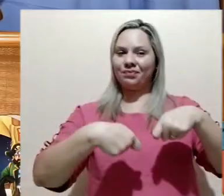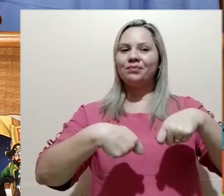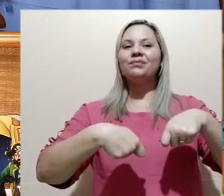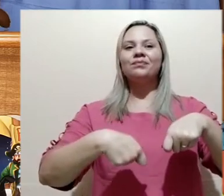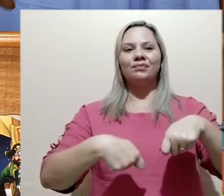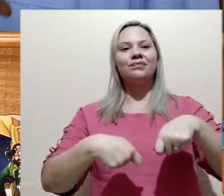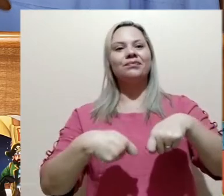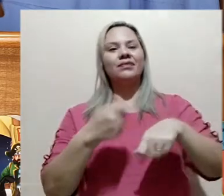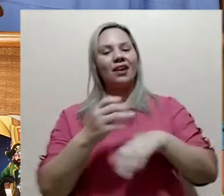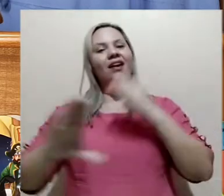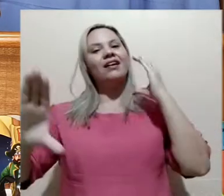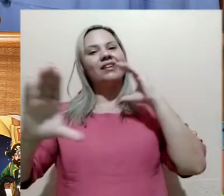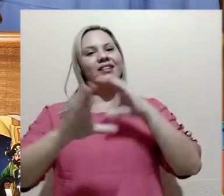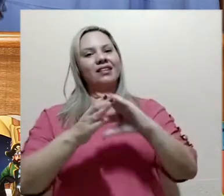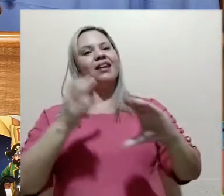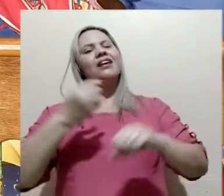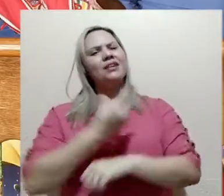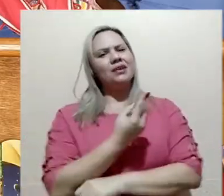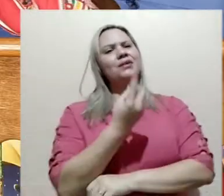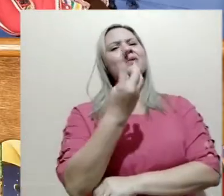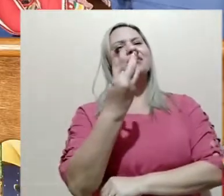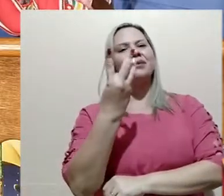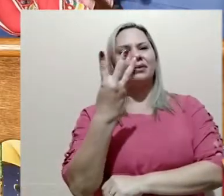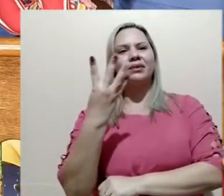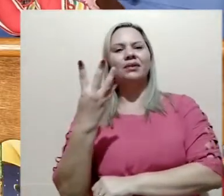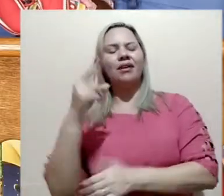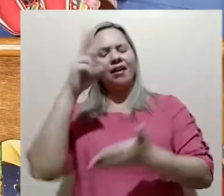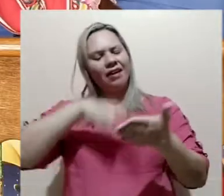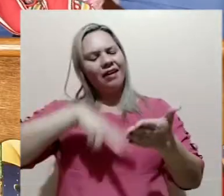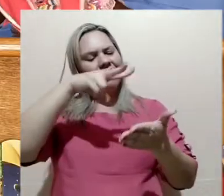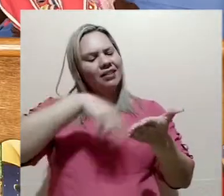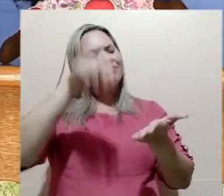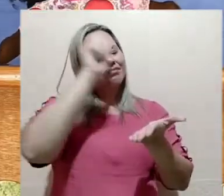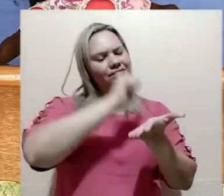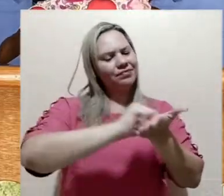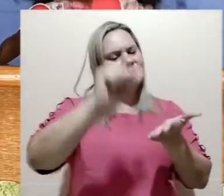Cɑntɑr e contɑr, ler e escrever,